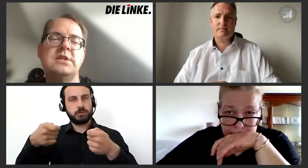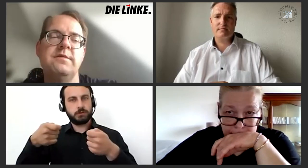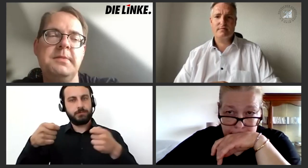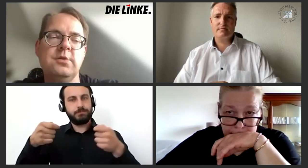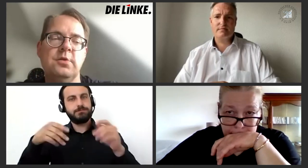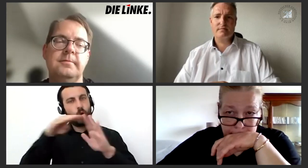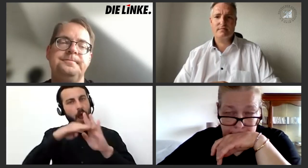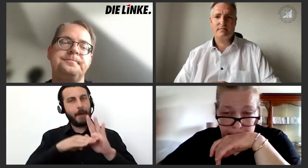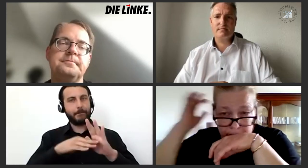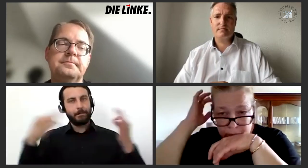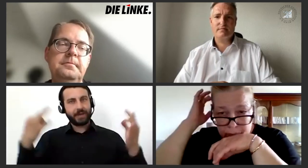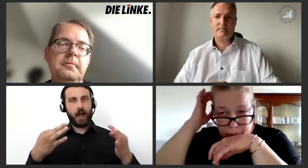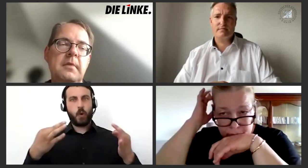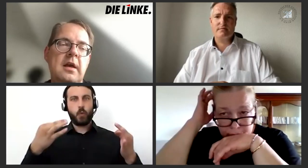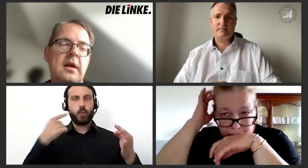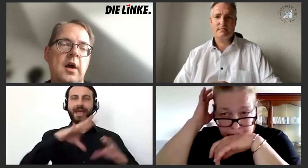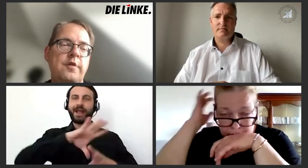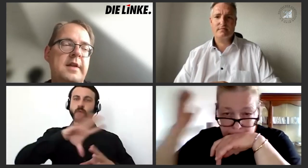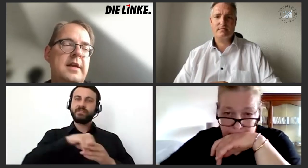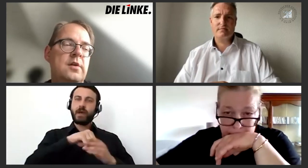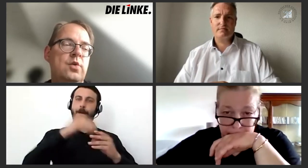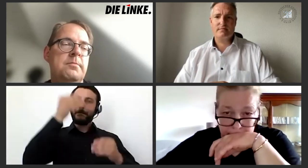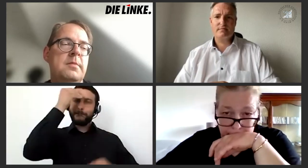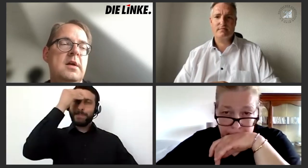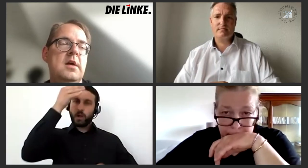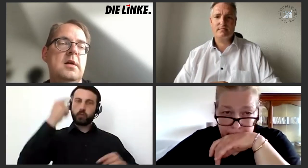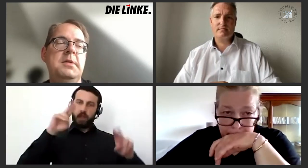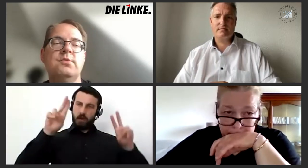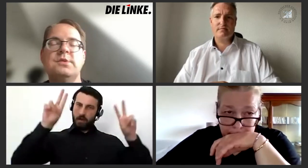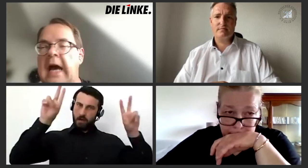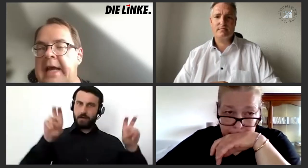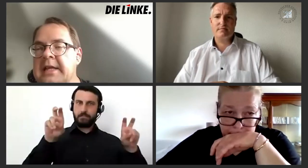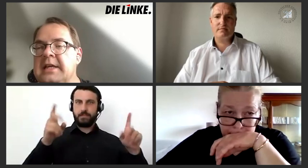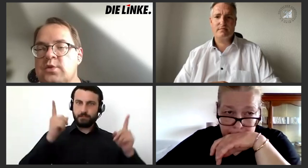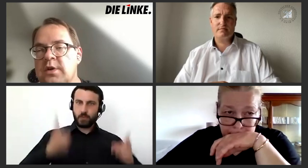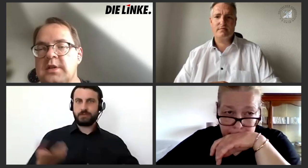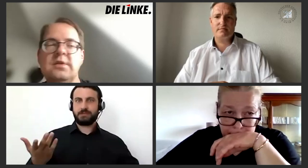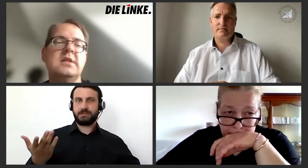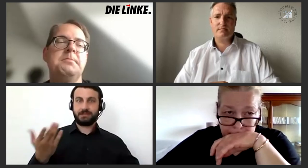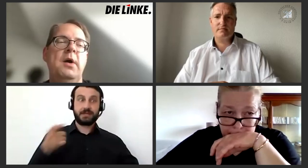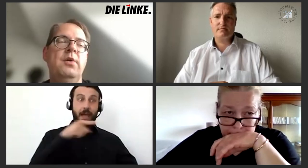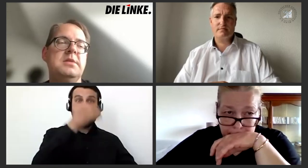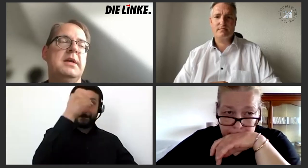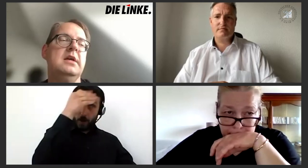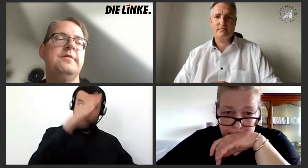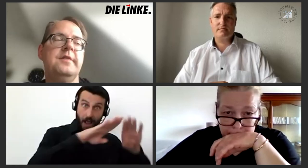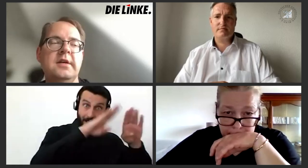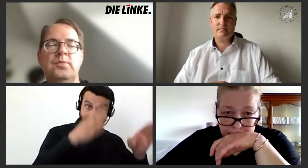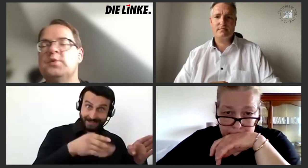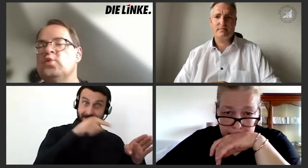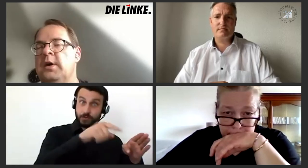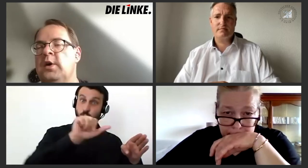unter dem Titel "Inklusive Bildung" auflegen, um Bildungseinrichtungen zunächst baulich